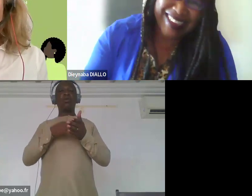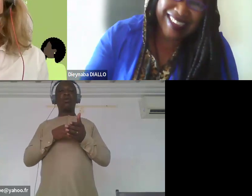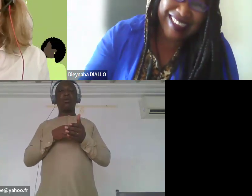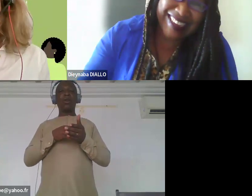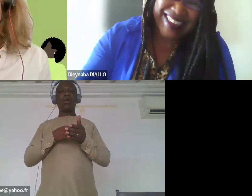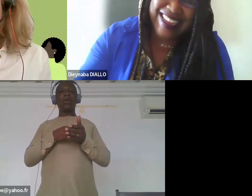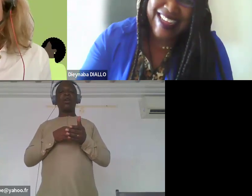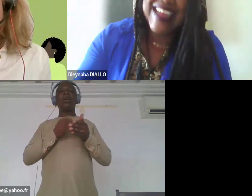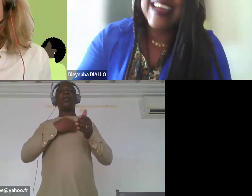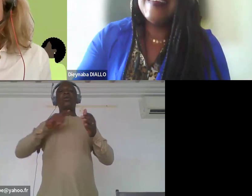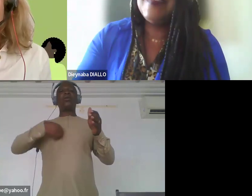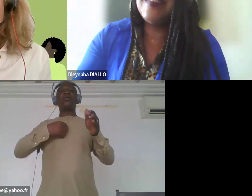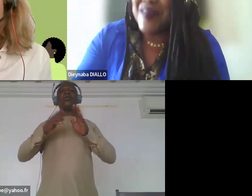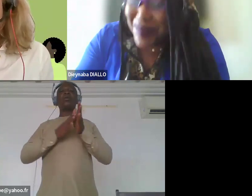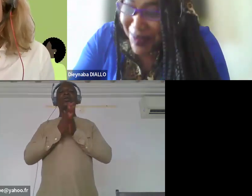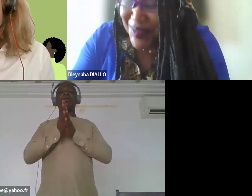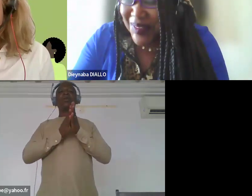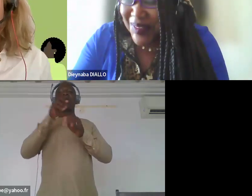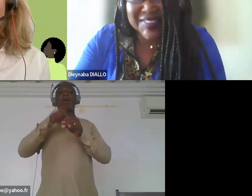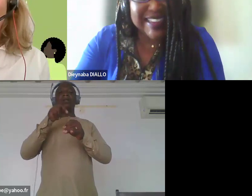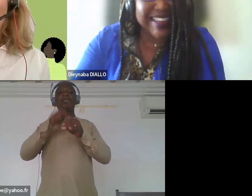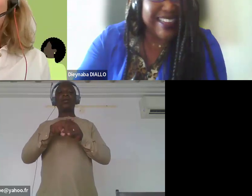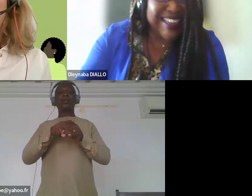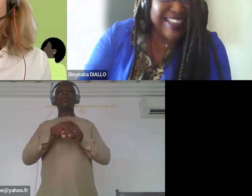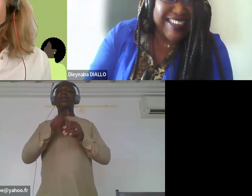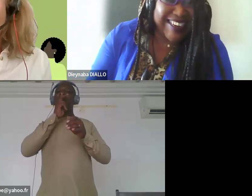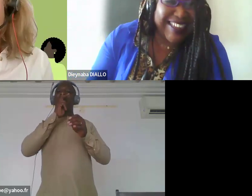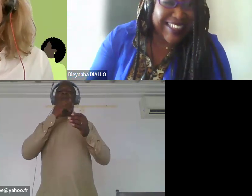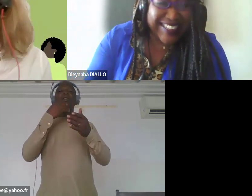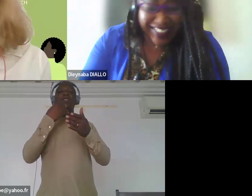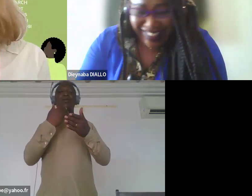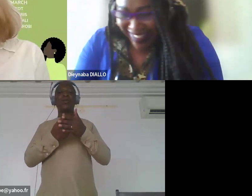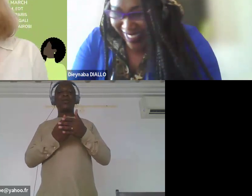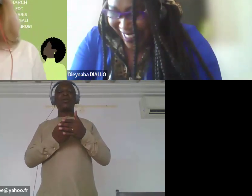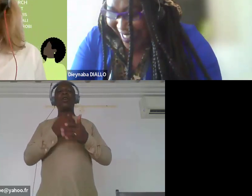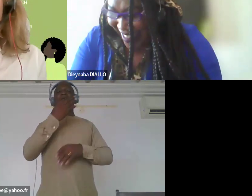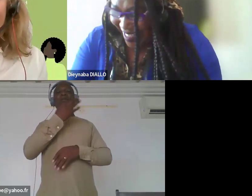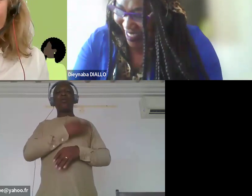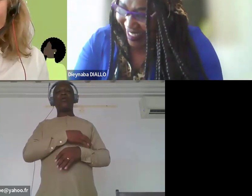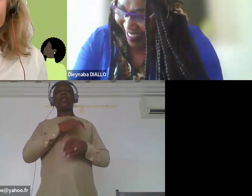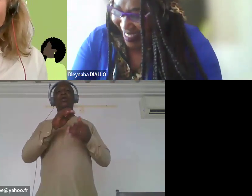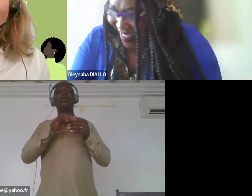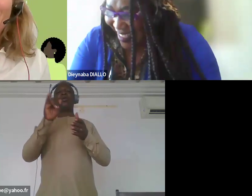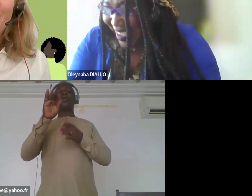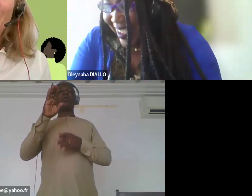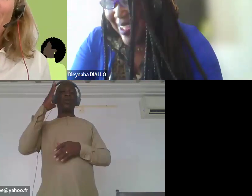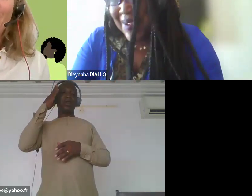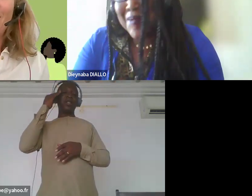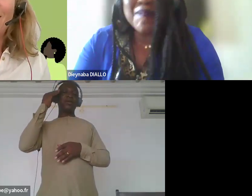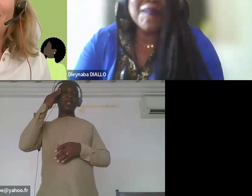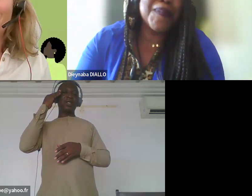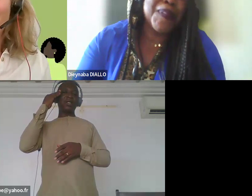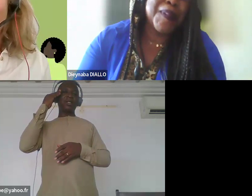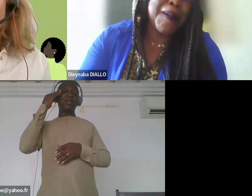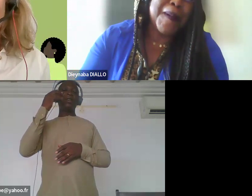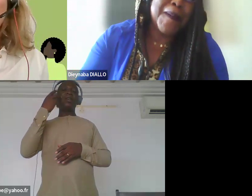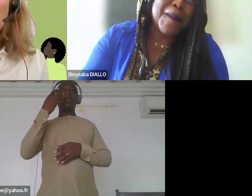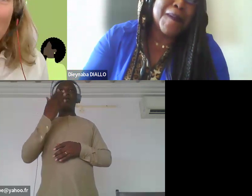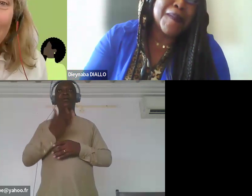faire par partager et profiter de ton expertise euh voilà euh depuis New York